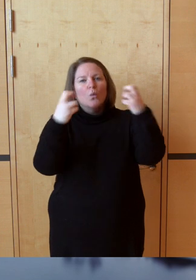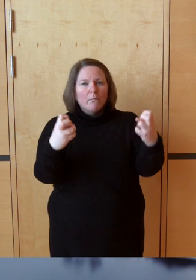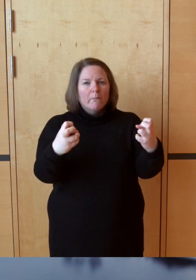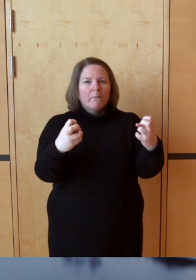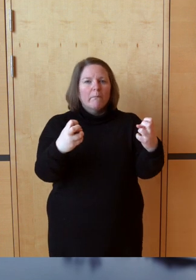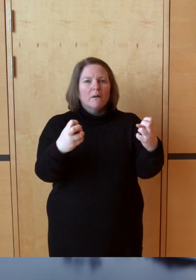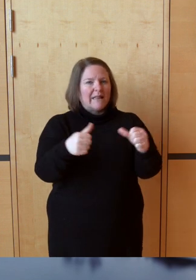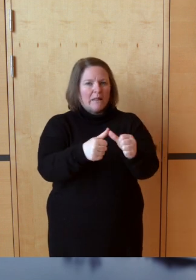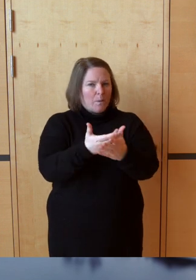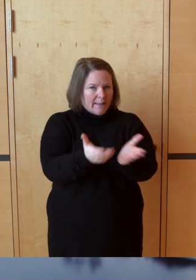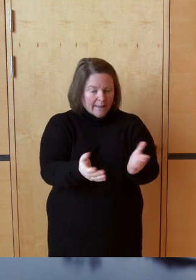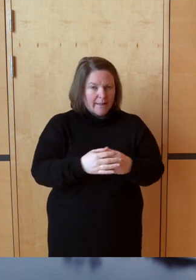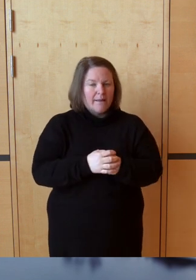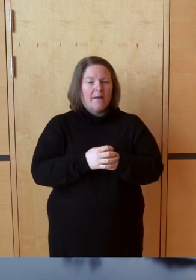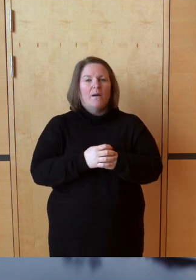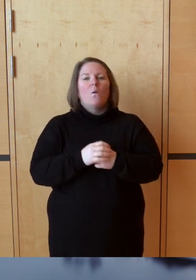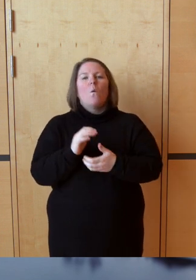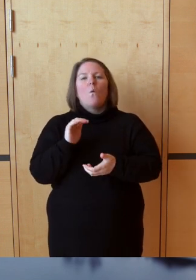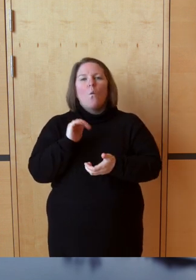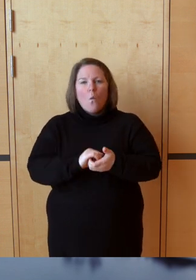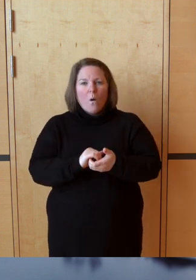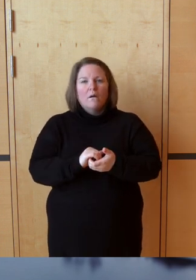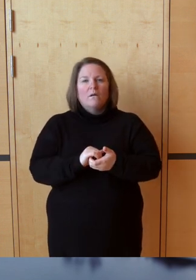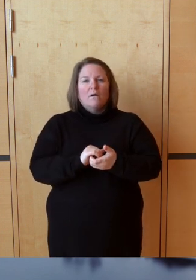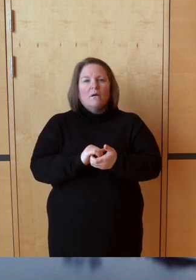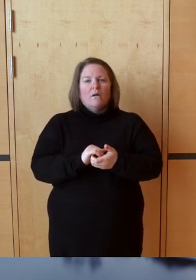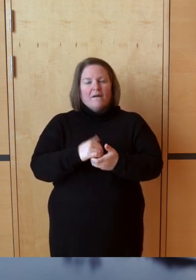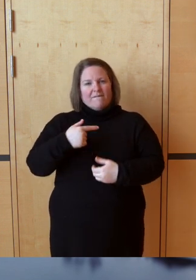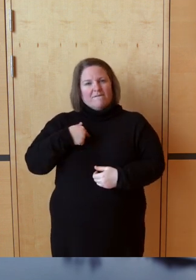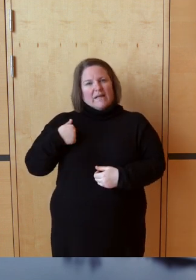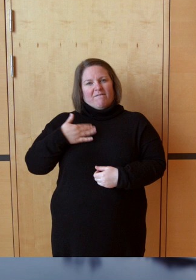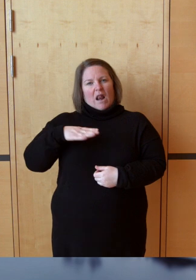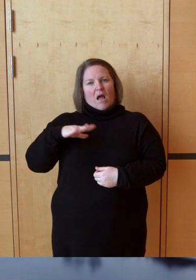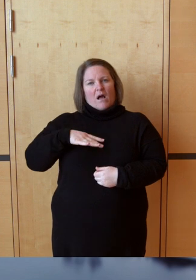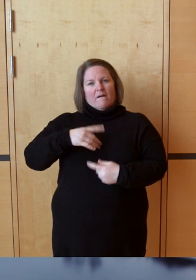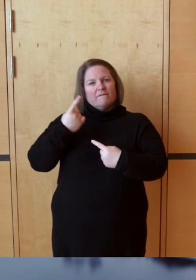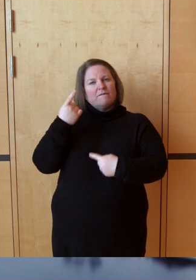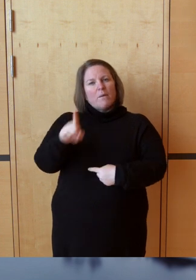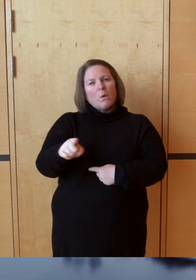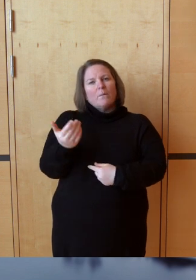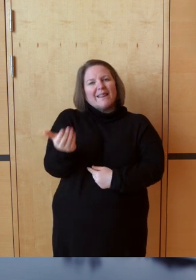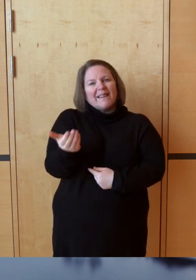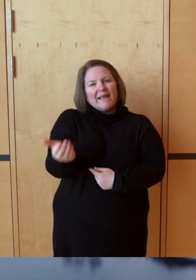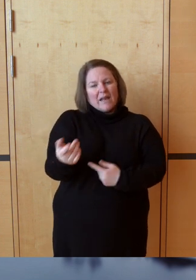Att införa ett lokalt förbud mot tiggeri och vi lägger de här yrkandena Inte nu Risvatten